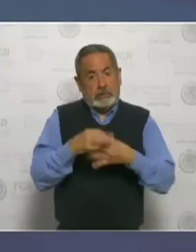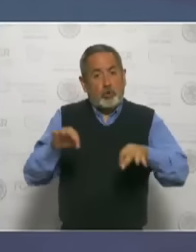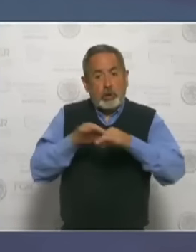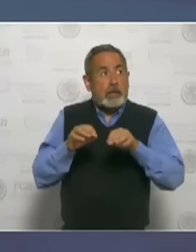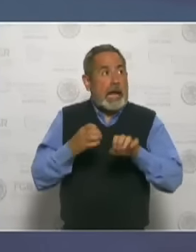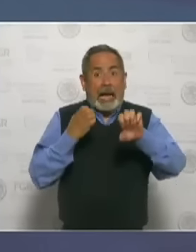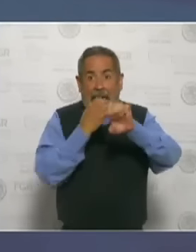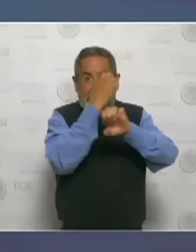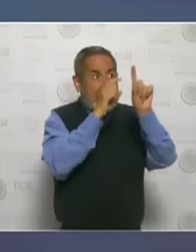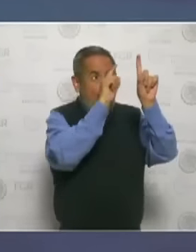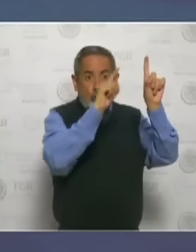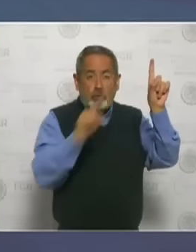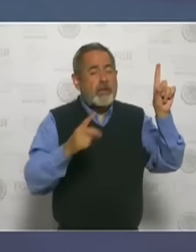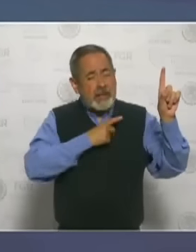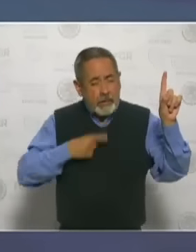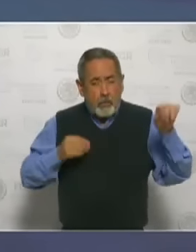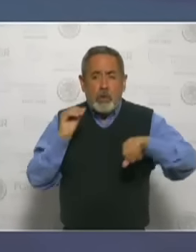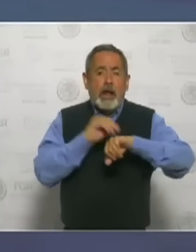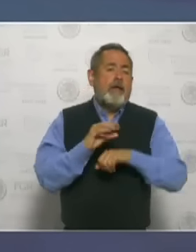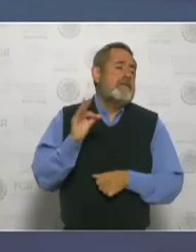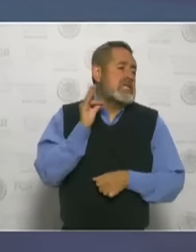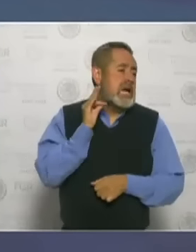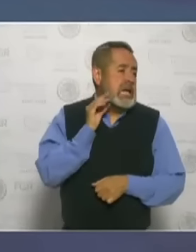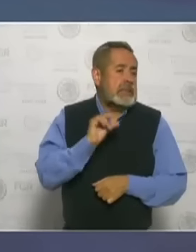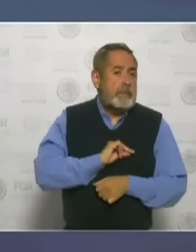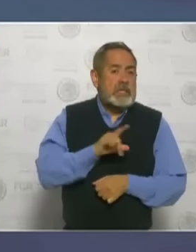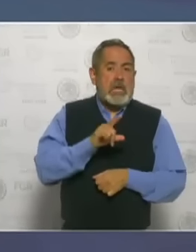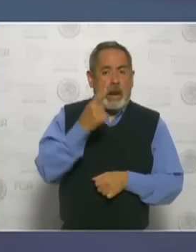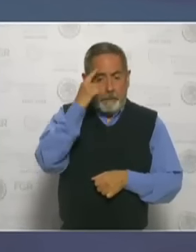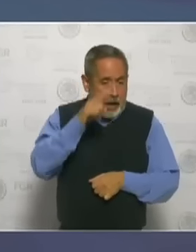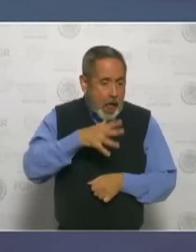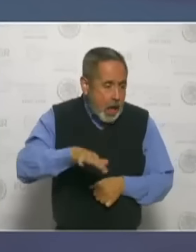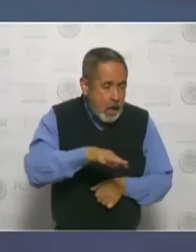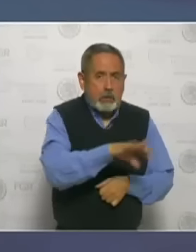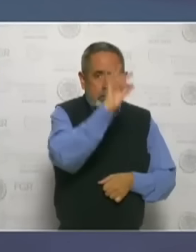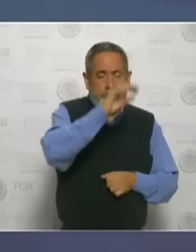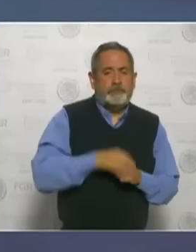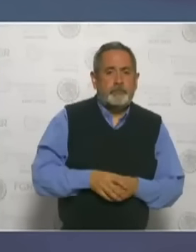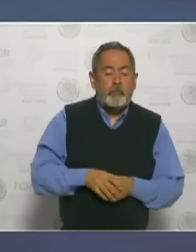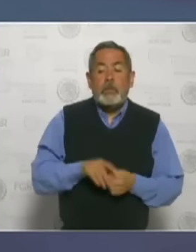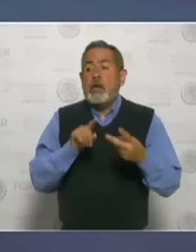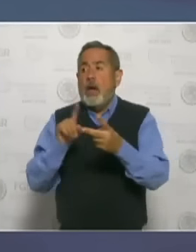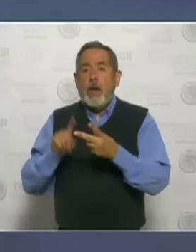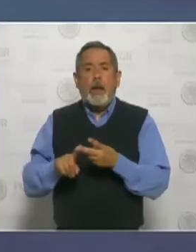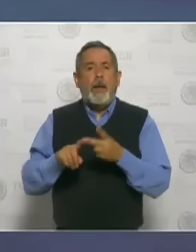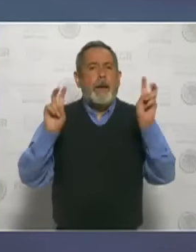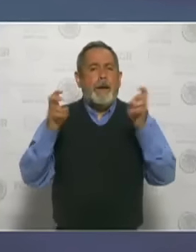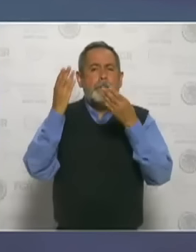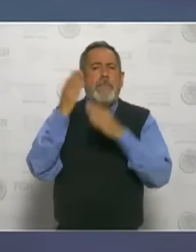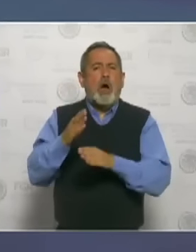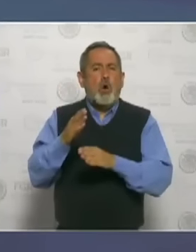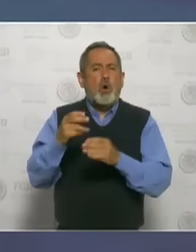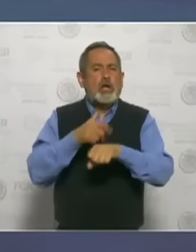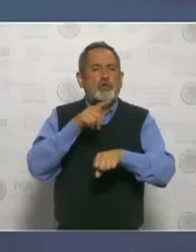especializadas, el fortalecimiento del Banco Nacional de Datos Forenses, el robustecimiento